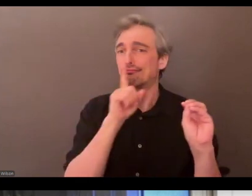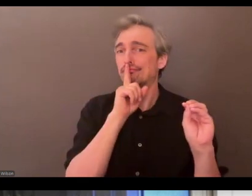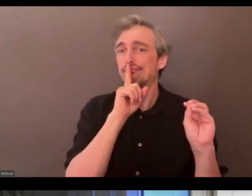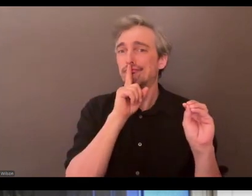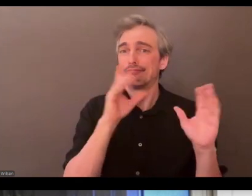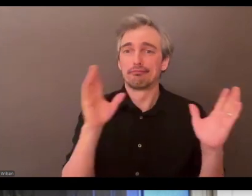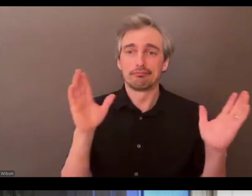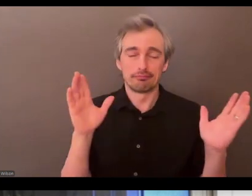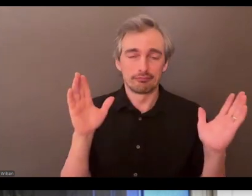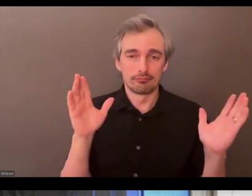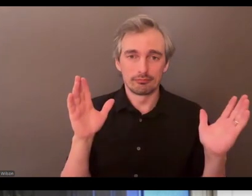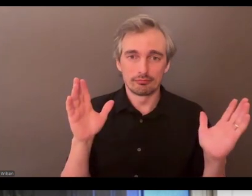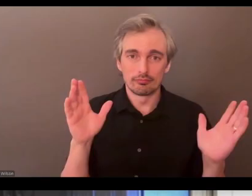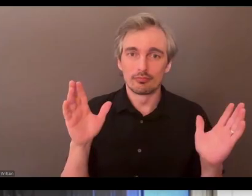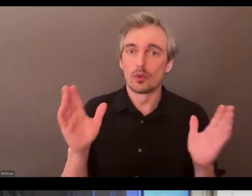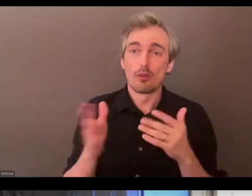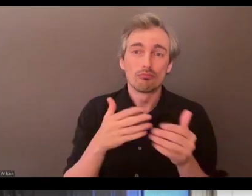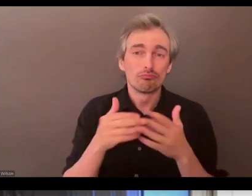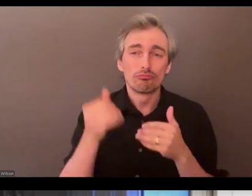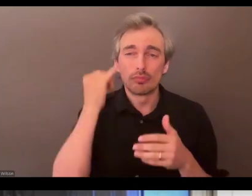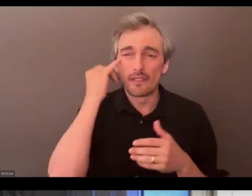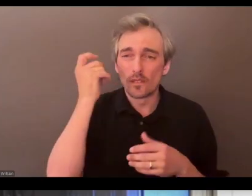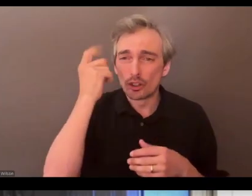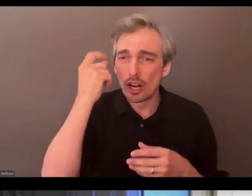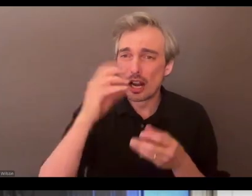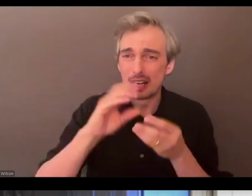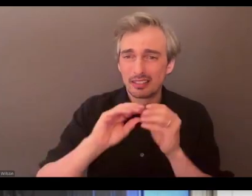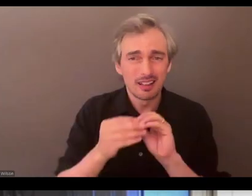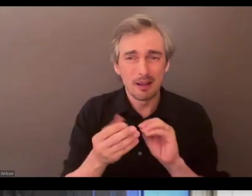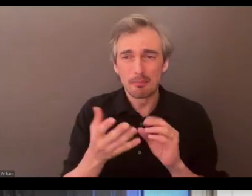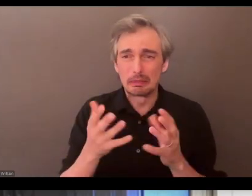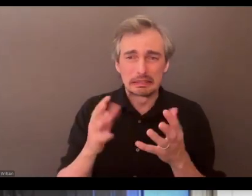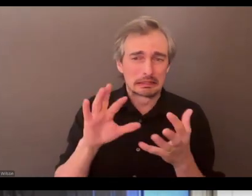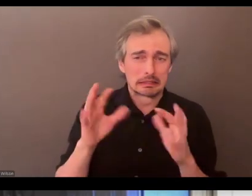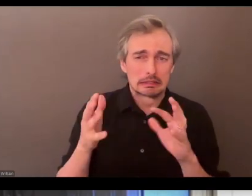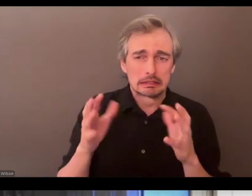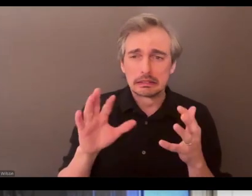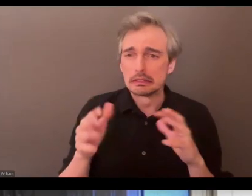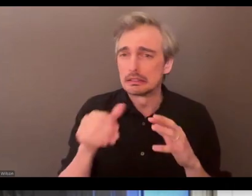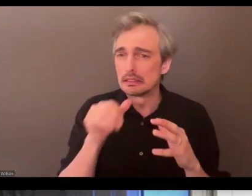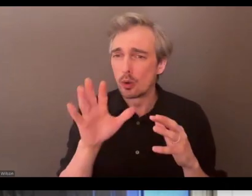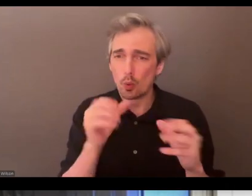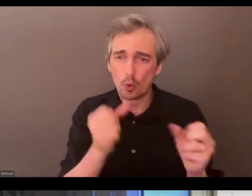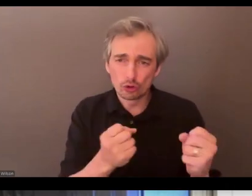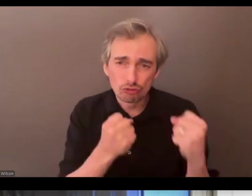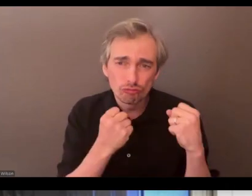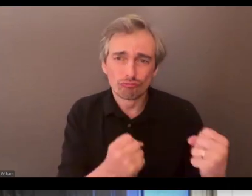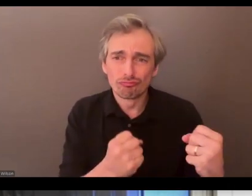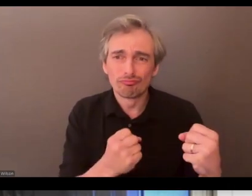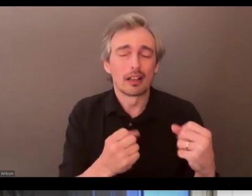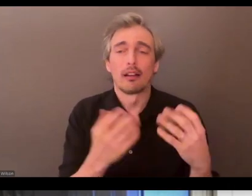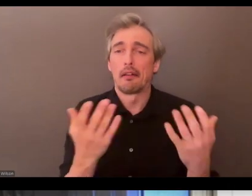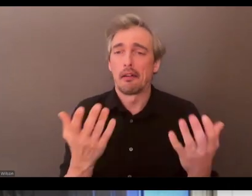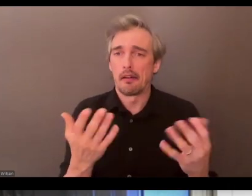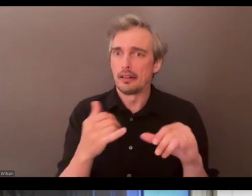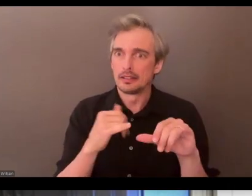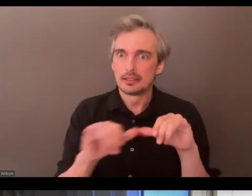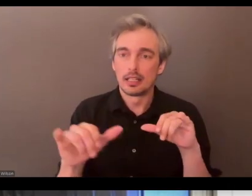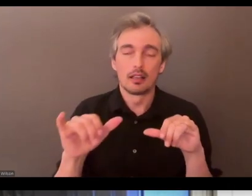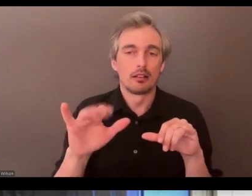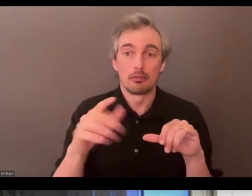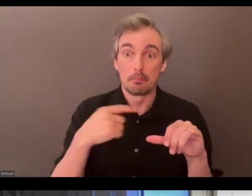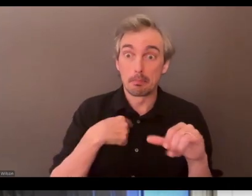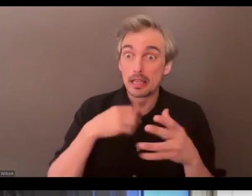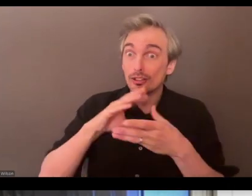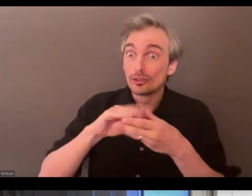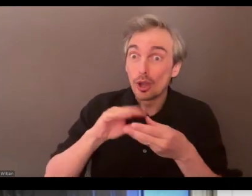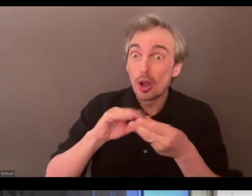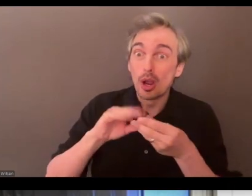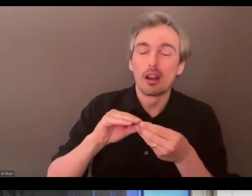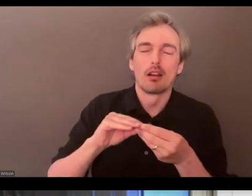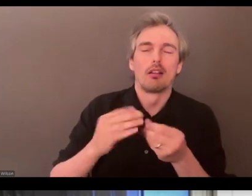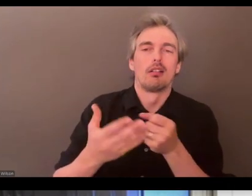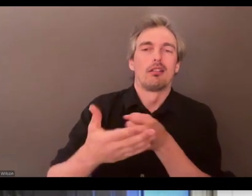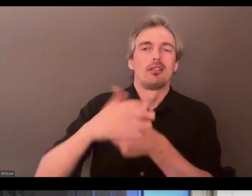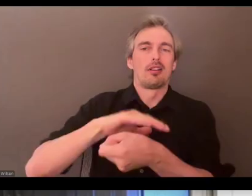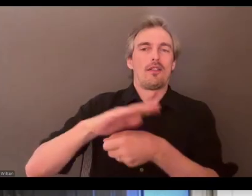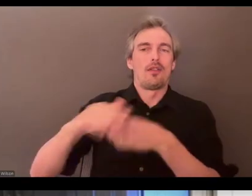ですから、数字やパ ーセンテ ージの理解が得意でなくても、そのスト ーリ ー を伝えることで、私たちが達成しようとしていることの全体像を把握できるのです。